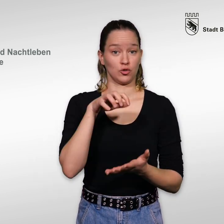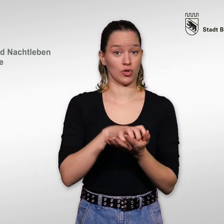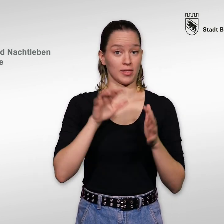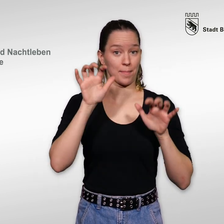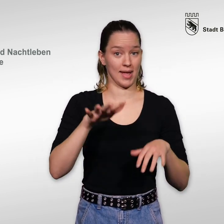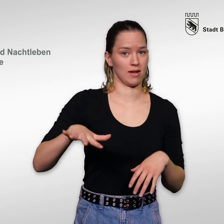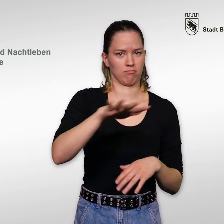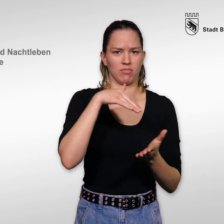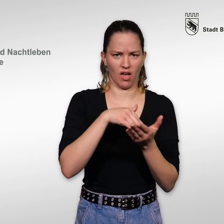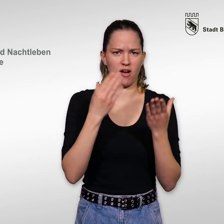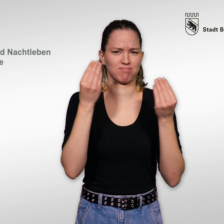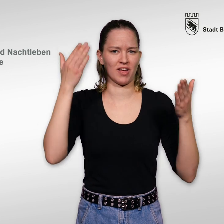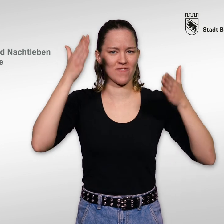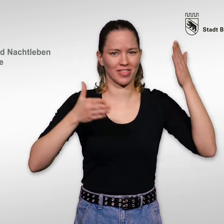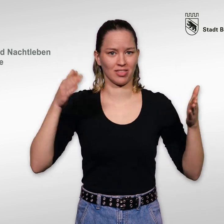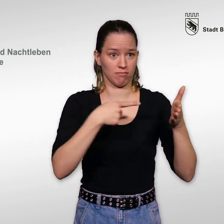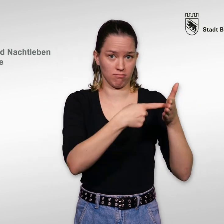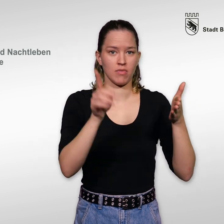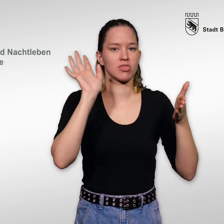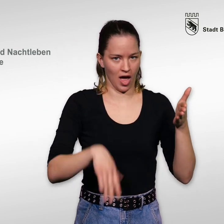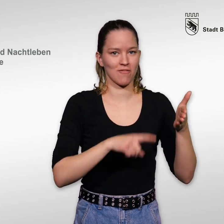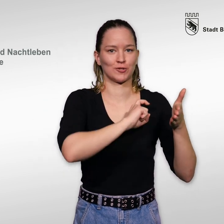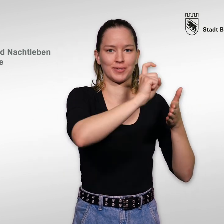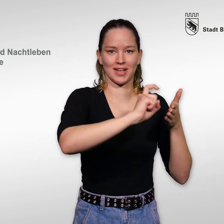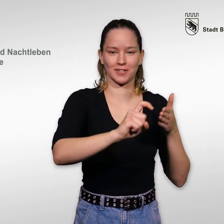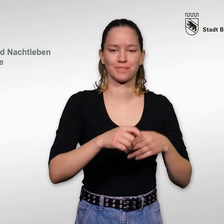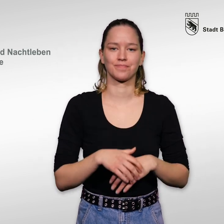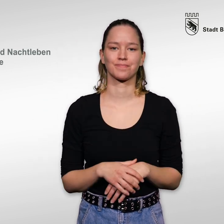In der Stadt Bern gibt es mehrere Wände, wo legal gesprayt werden darf.